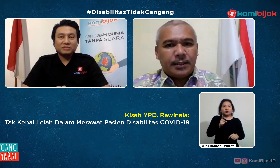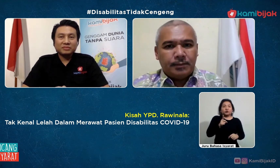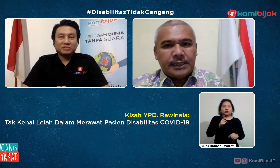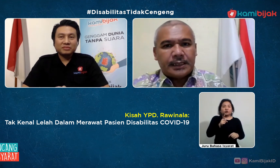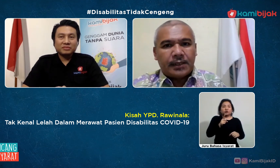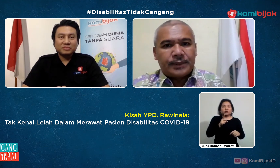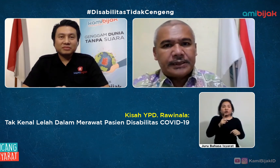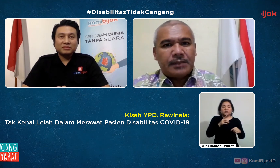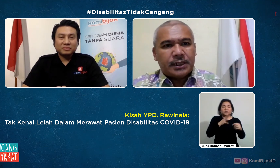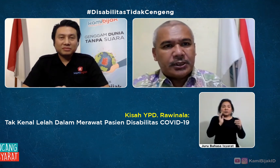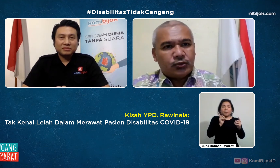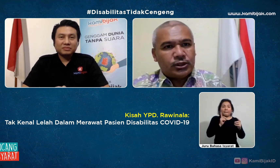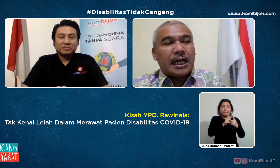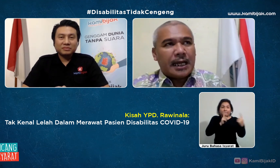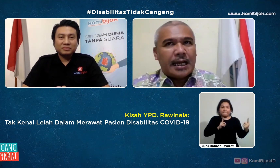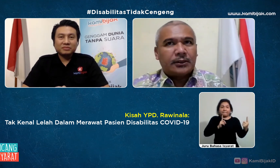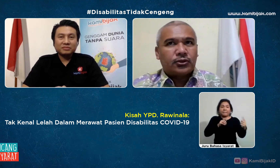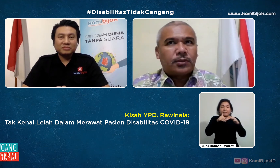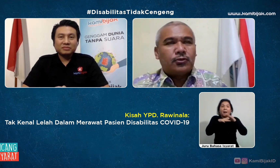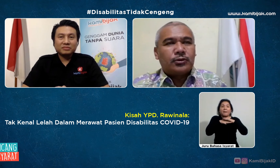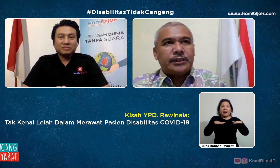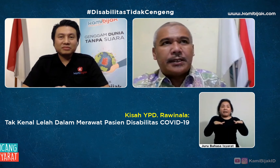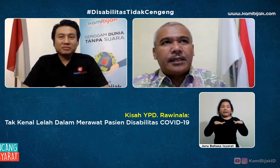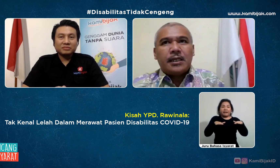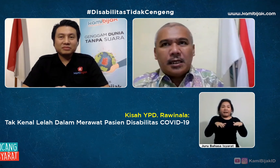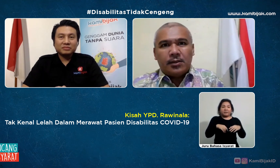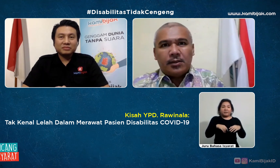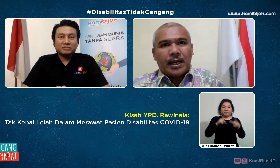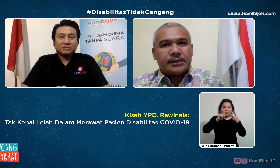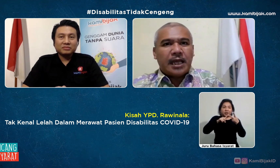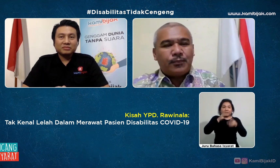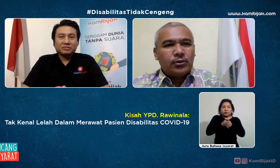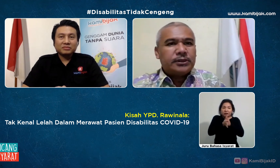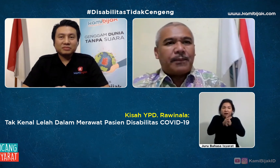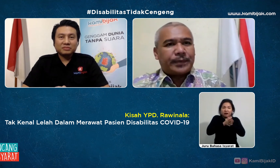kemudian menjaga kebersihan ya cuci tangan terus kemudian pakai sabun.